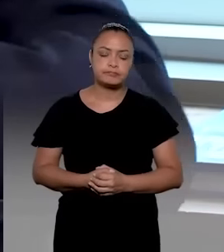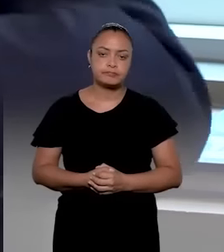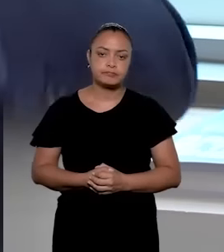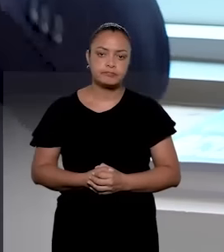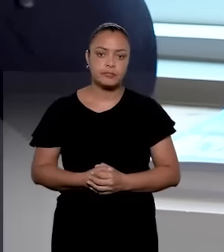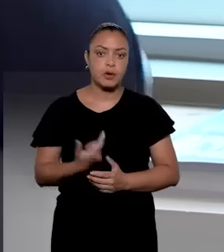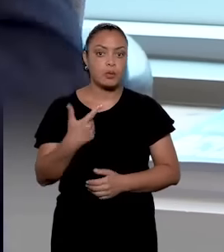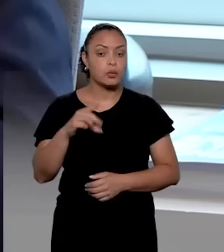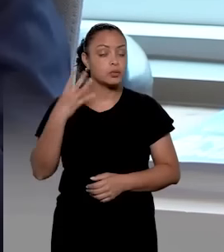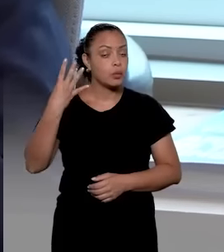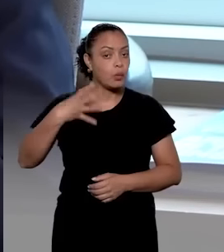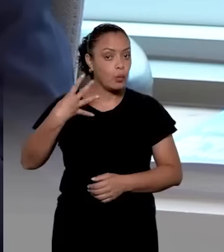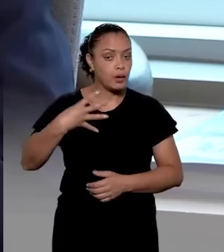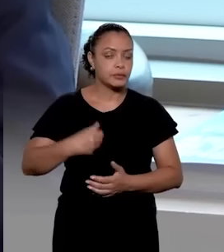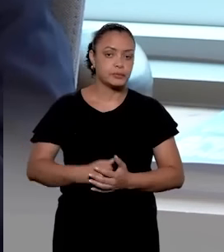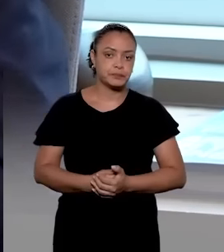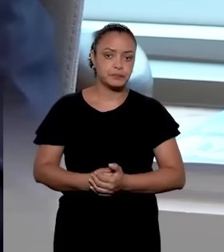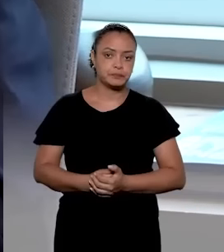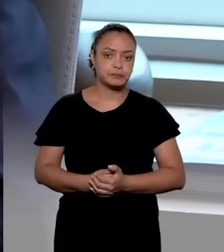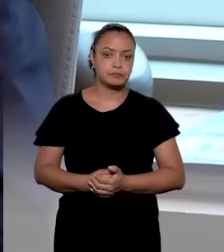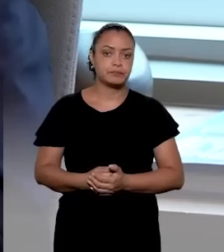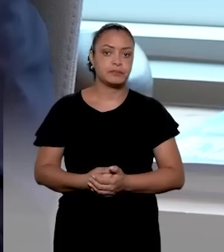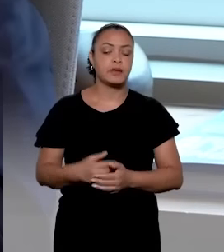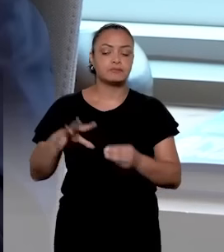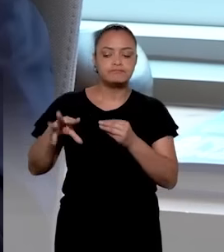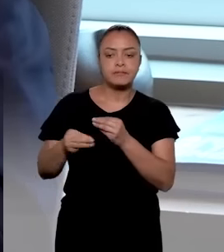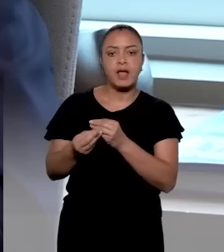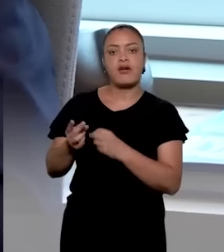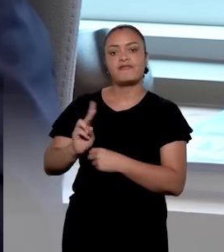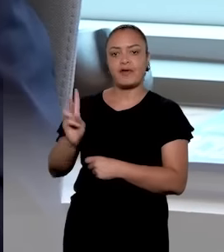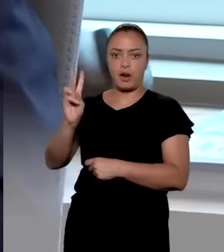essas coisas conseguiam evoluir. E tem um quarto ponto, que é agregação